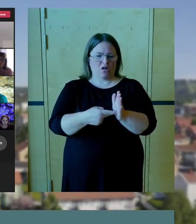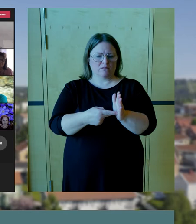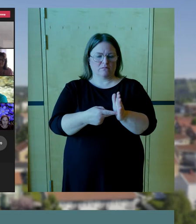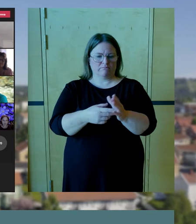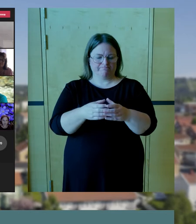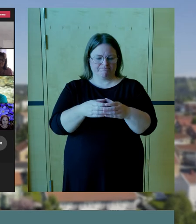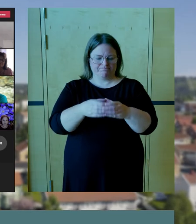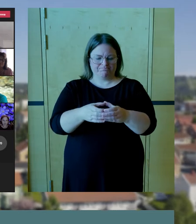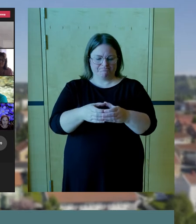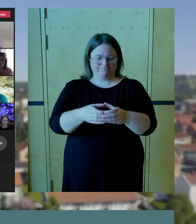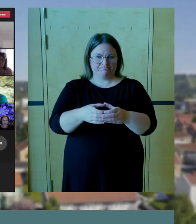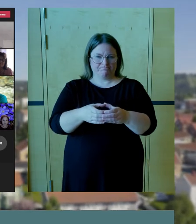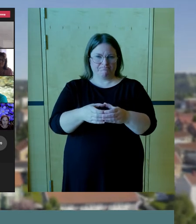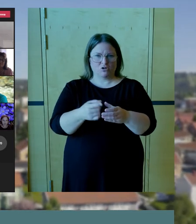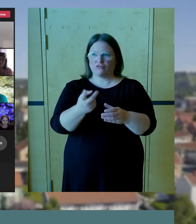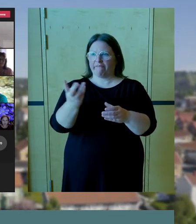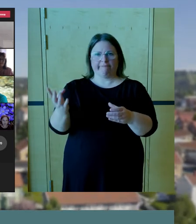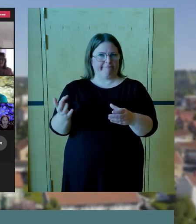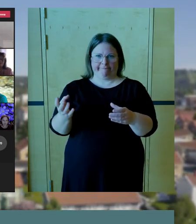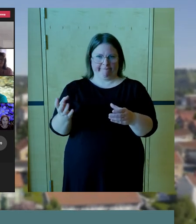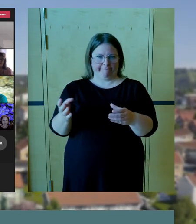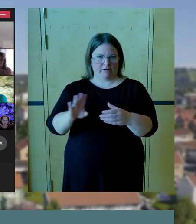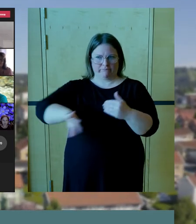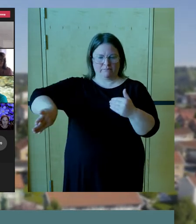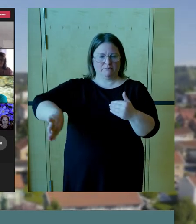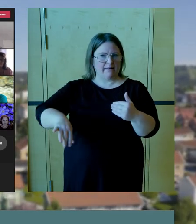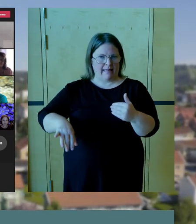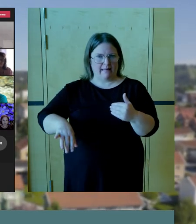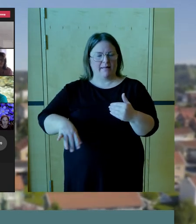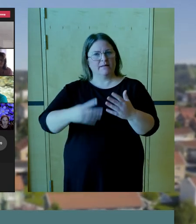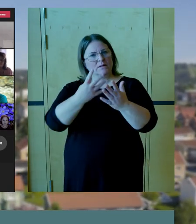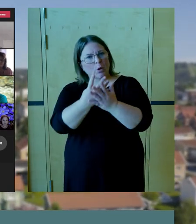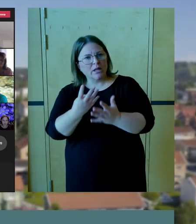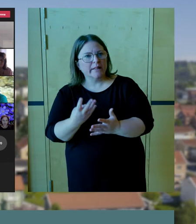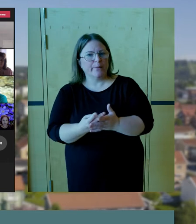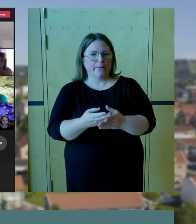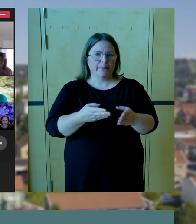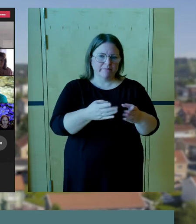Från från de övriga utan Kulturen i infartsvägar och logistik